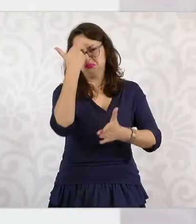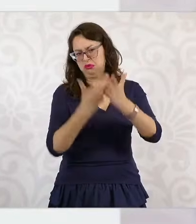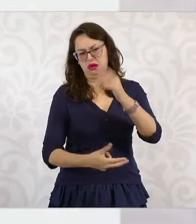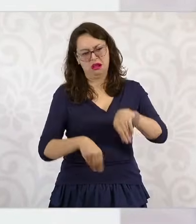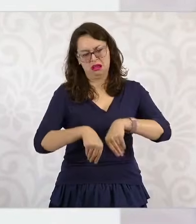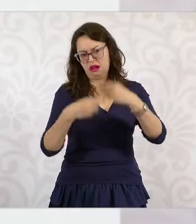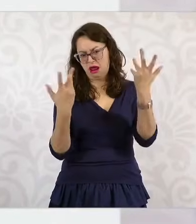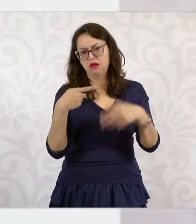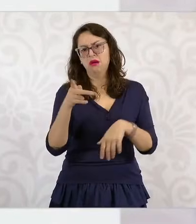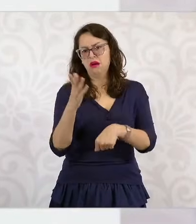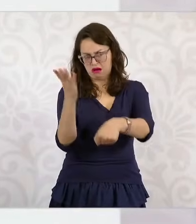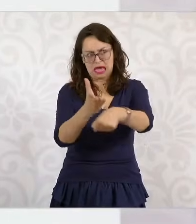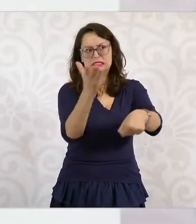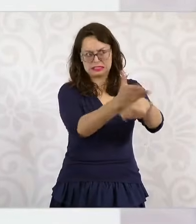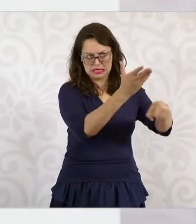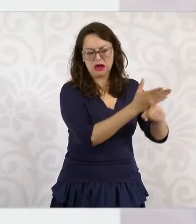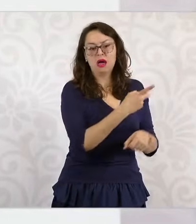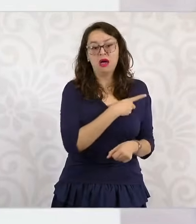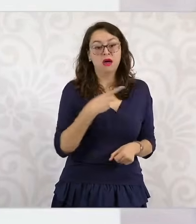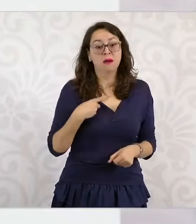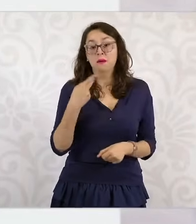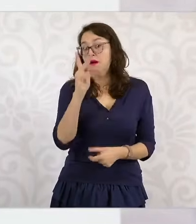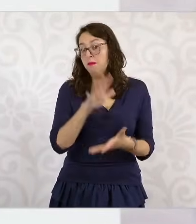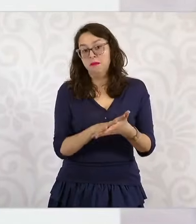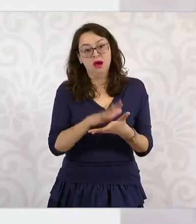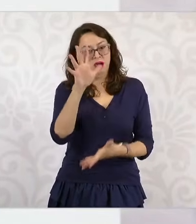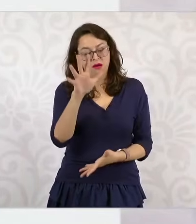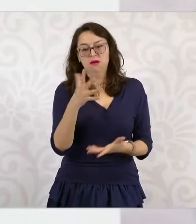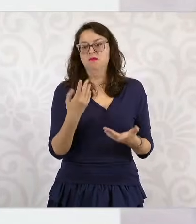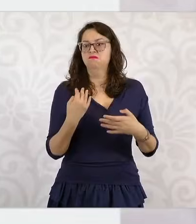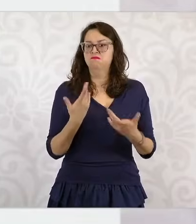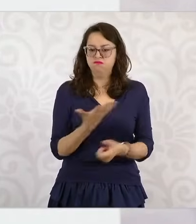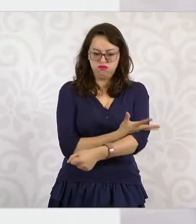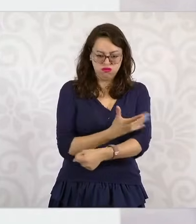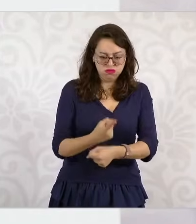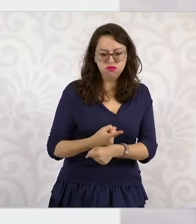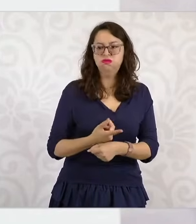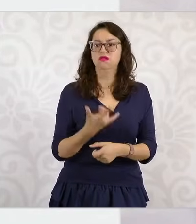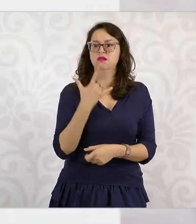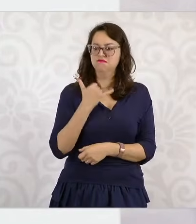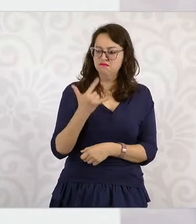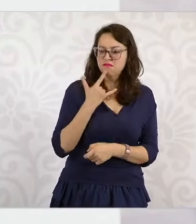pero son personas emprendedoras, honestas, trabajadoras, que no es que hayan ido allí